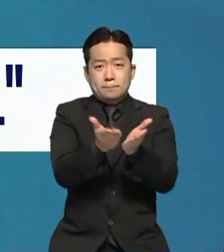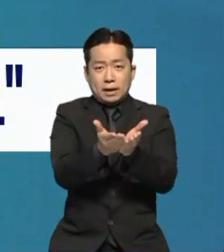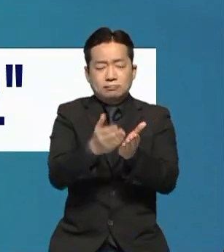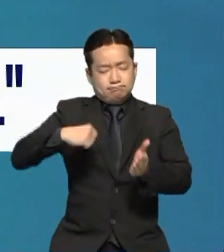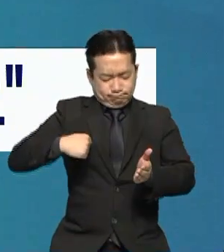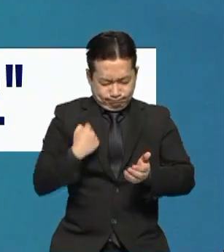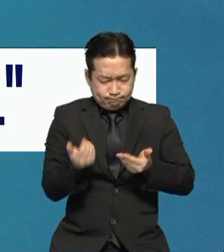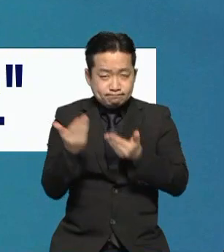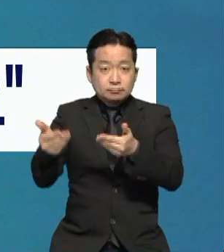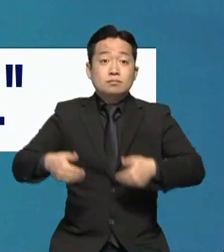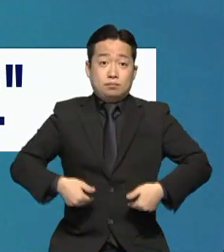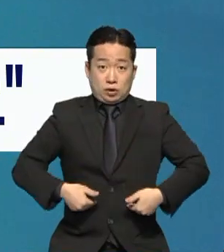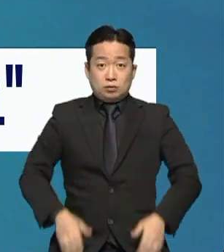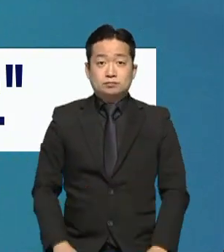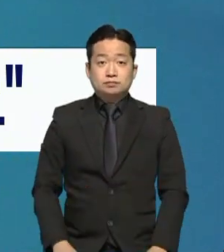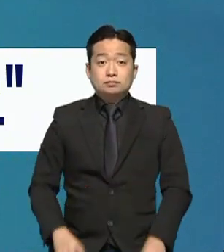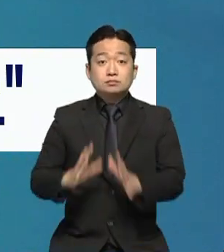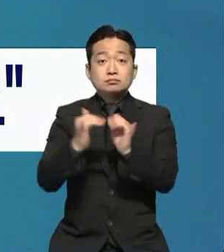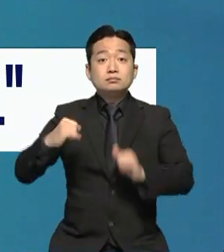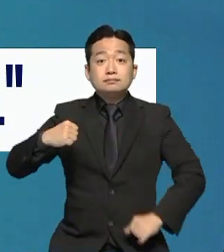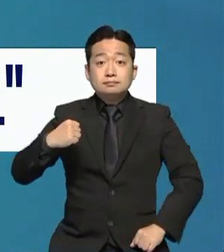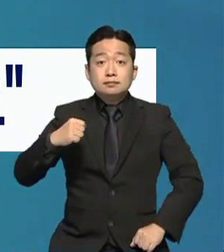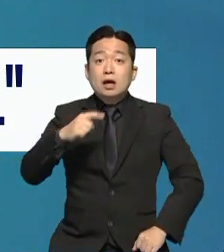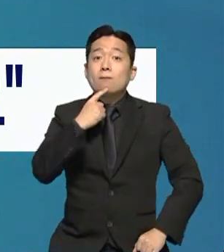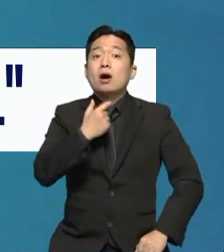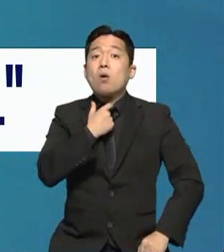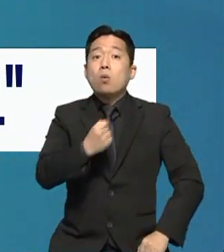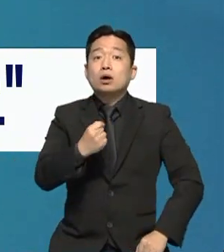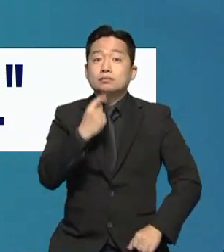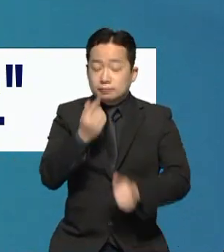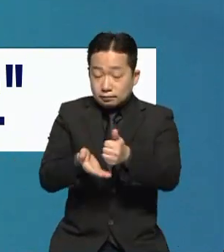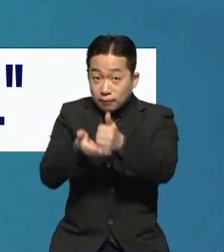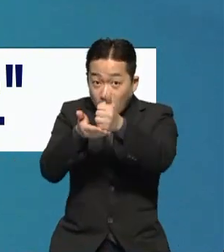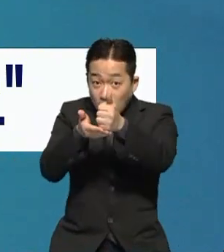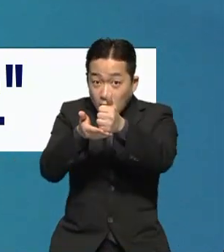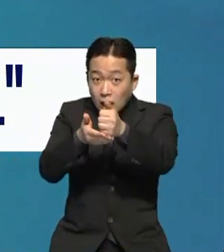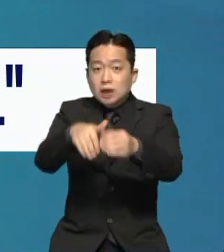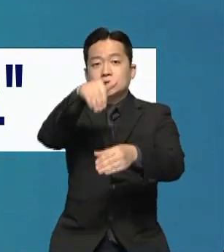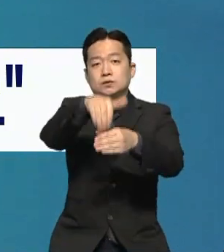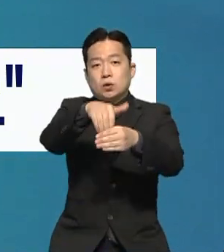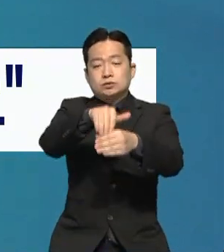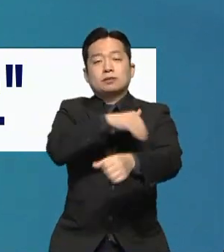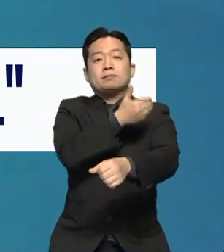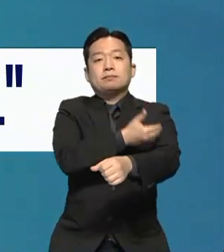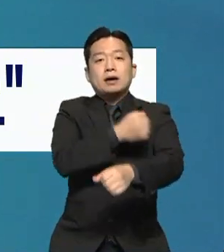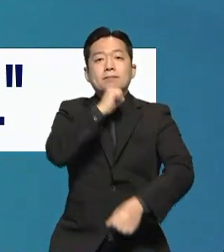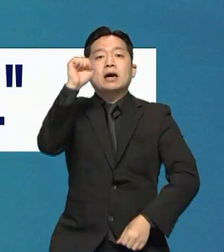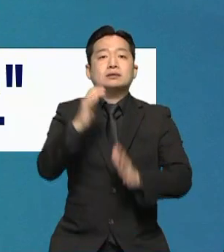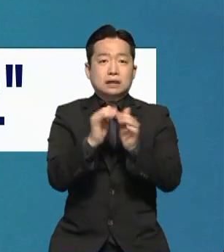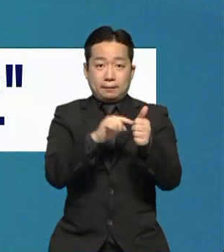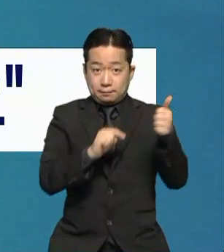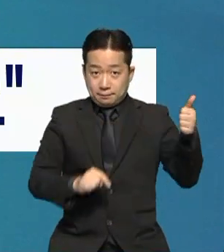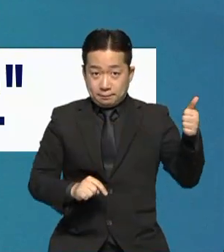되지 않습니까? 국민의 뜻을 가장 잘 받드는 것은 결국 선출 권력이고 임명 권력은 선출 권력의